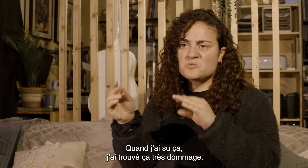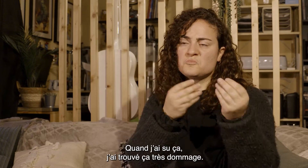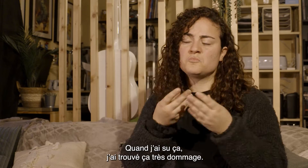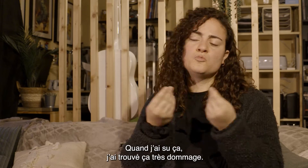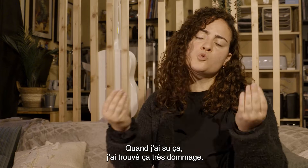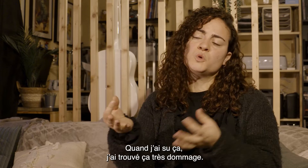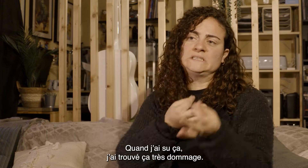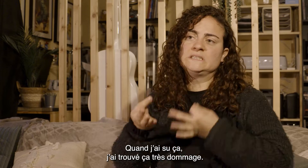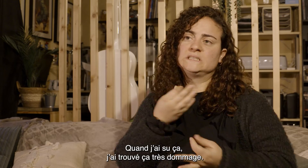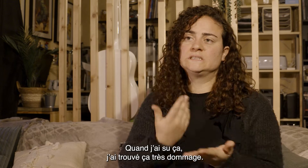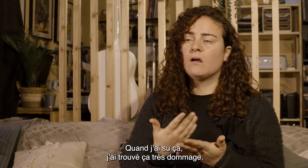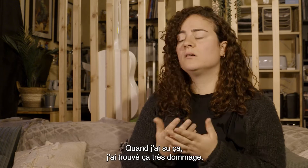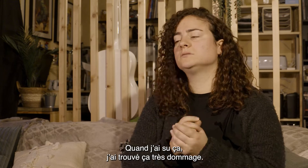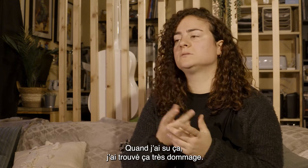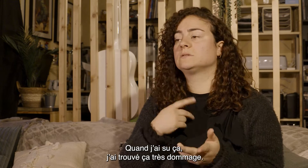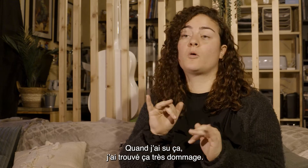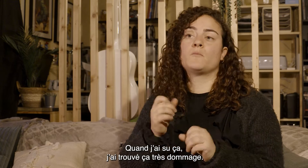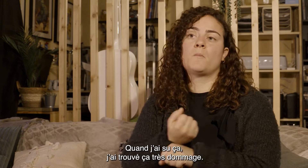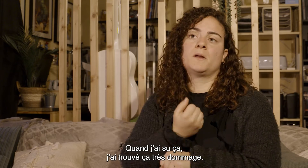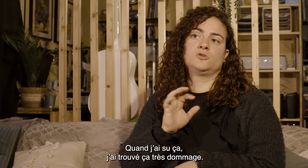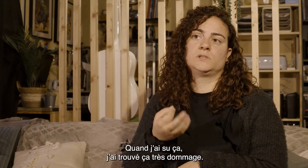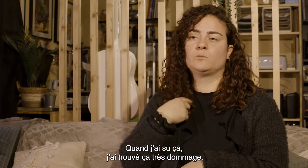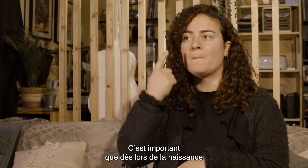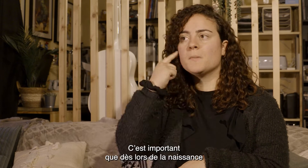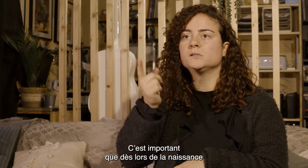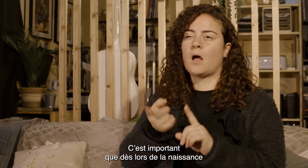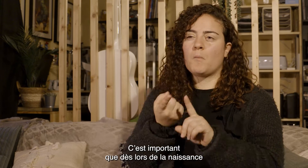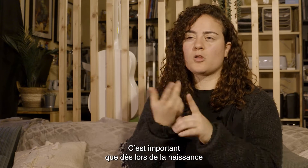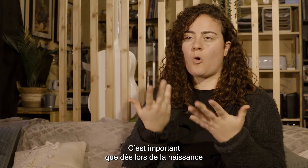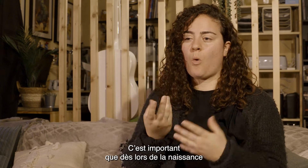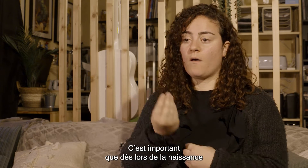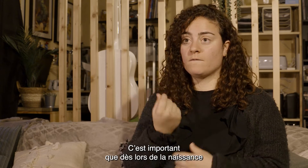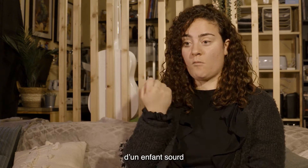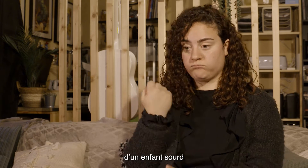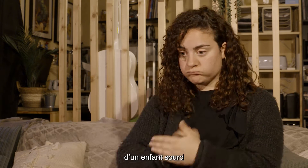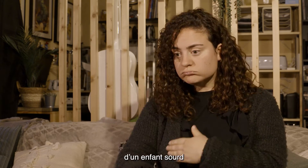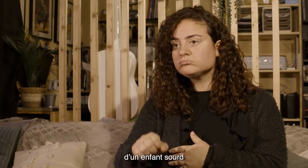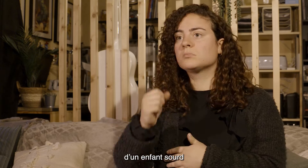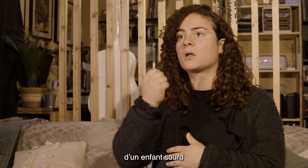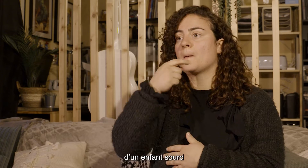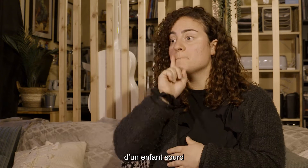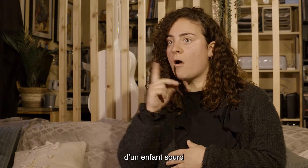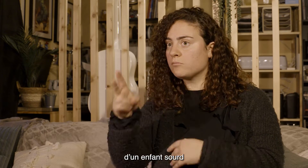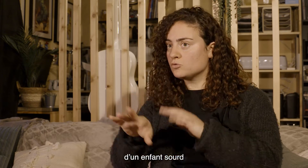Quand j’ai su ça, j’ai trouvé ça très dommage. C’est important que dès lors de la naissance d’un enfant sourd